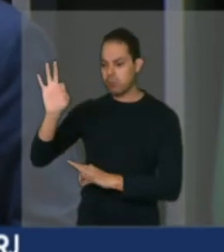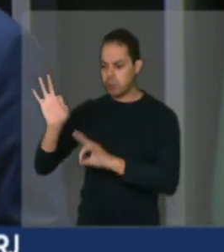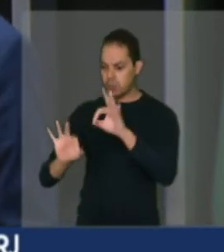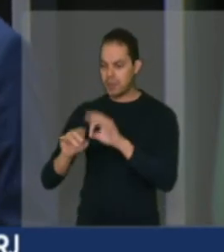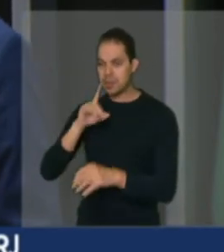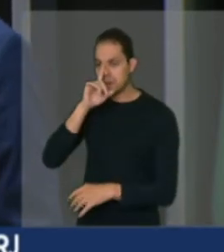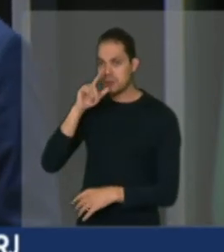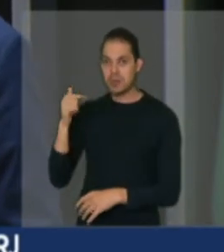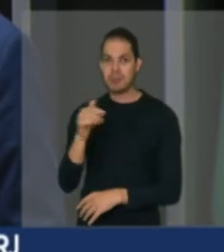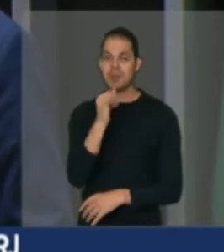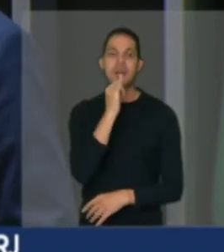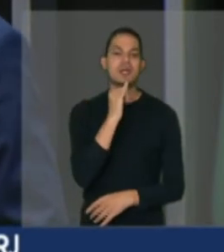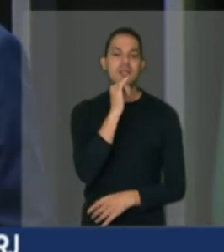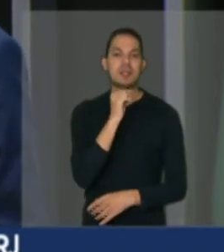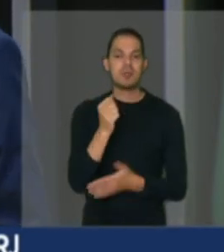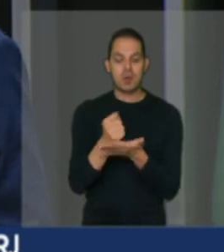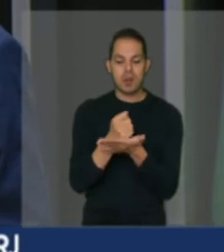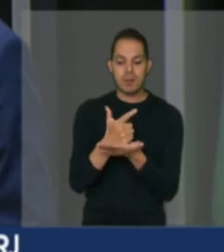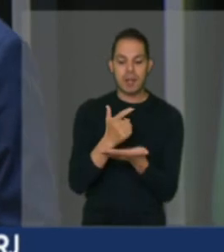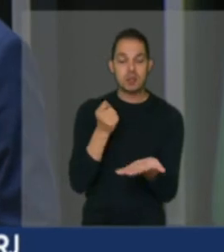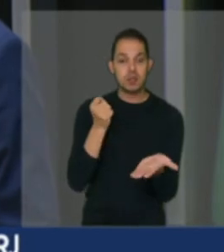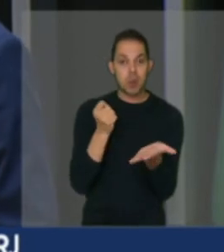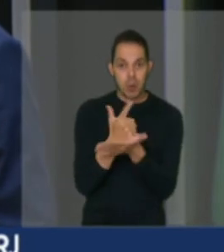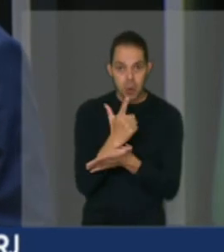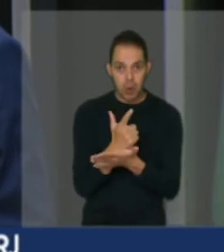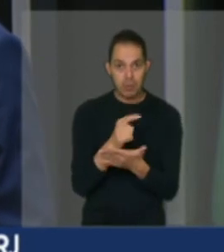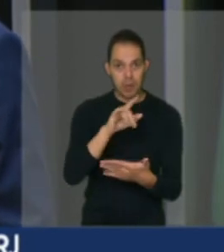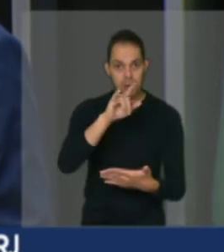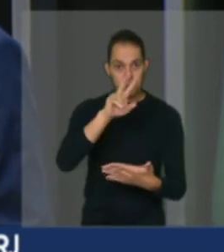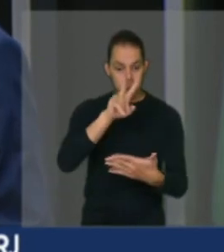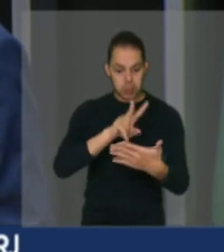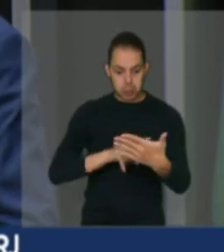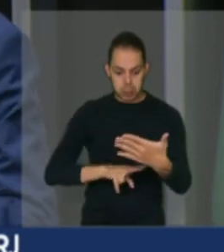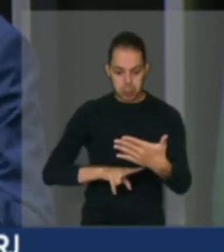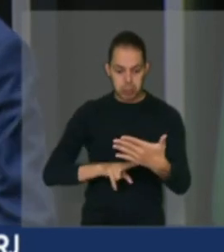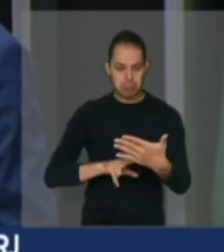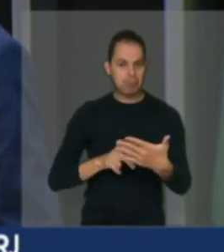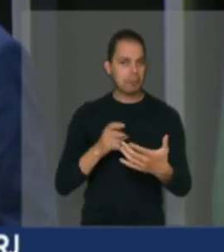LÊ A BULA E ELA NÃO TER UMA CONTRA-INDICAÇÃO, ENTÃO, PELO VOTO IMPRESSO, E COM APENAS A CONTAGEM DO VOTO